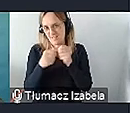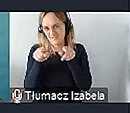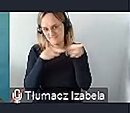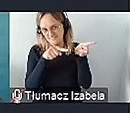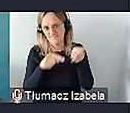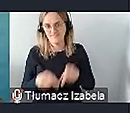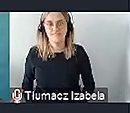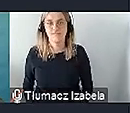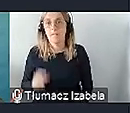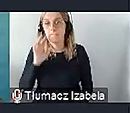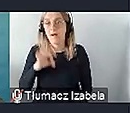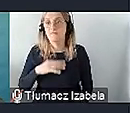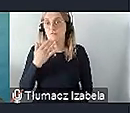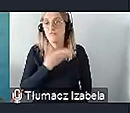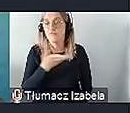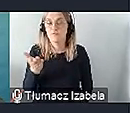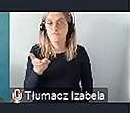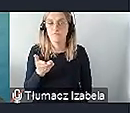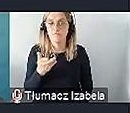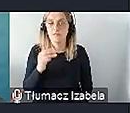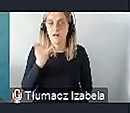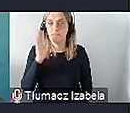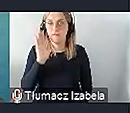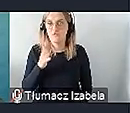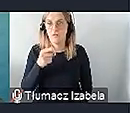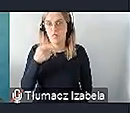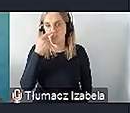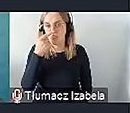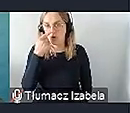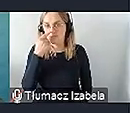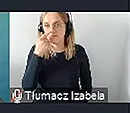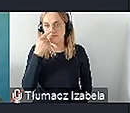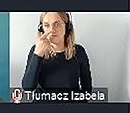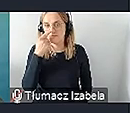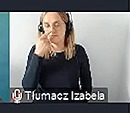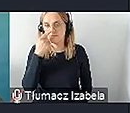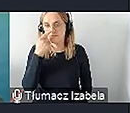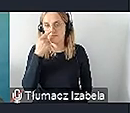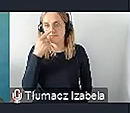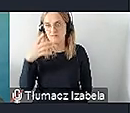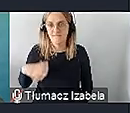Mówili państwo o tym, że warto, żeby Einstein miał jakieś wąsy.